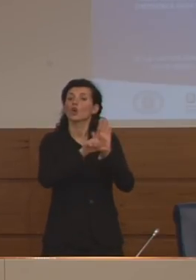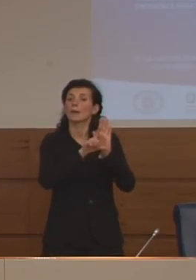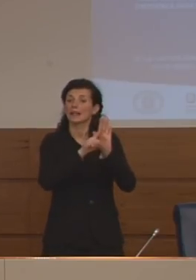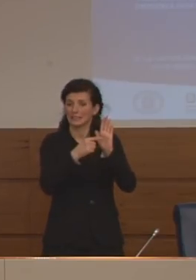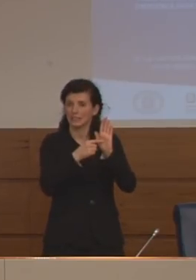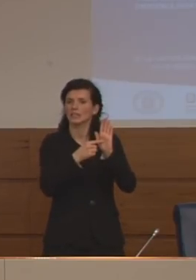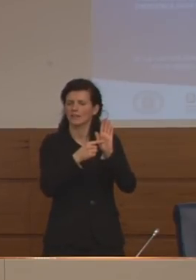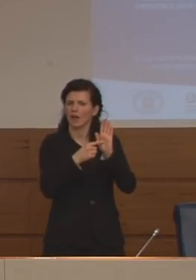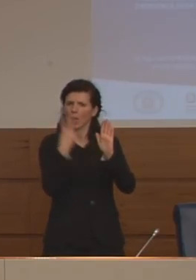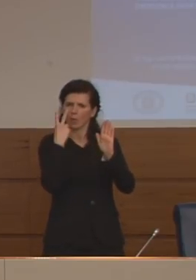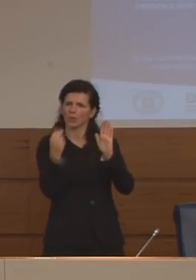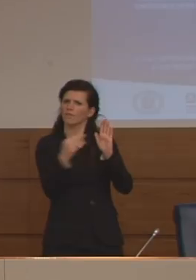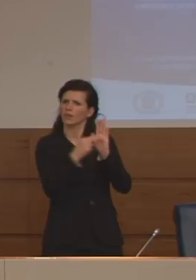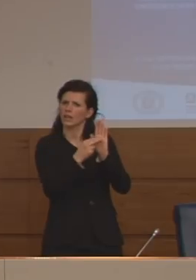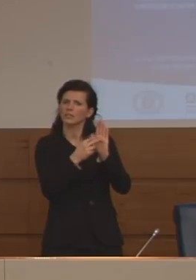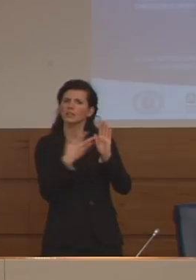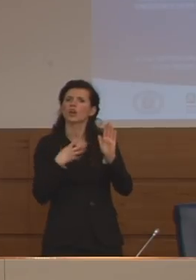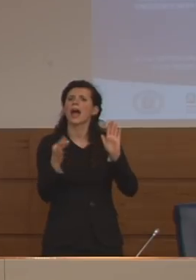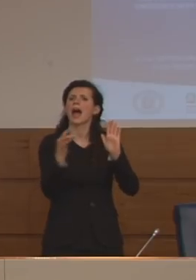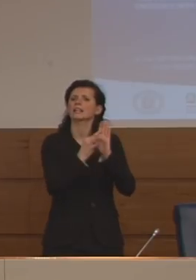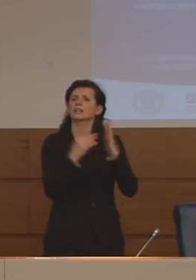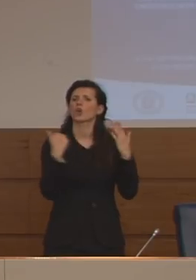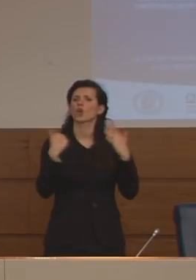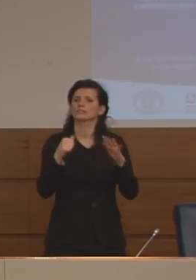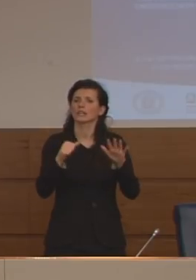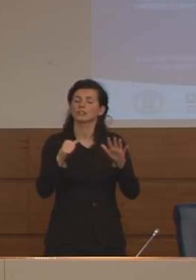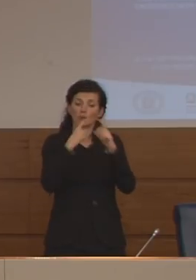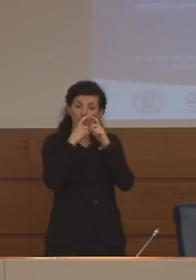le cosiddette maschere dell'articolo 16, che invece non hanno una normazione